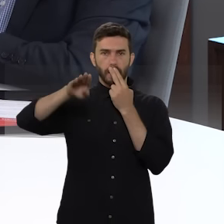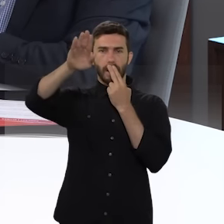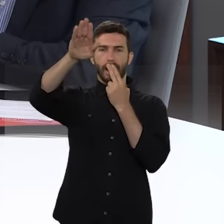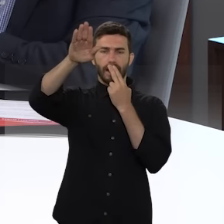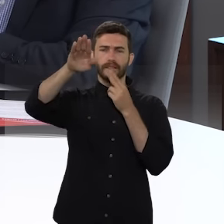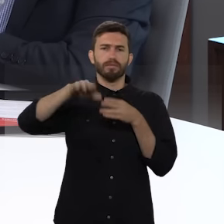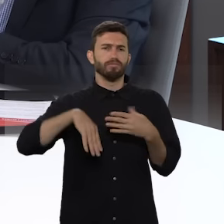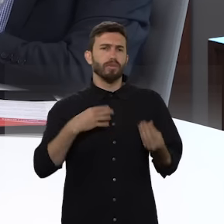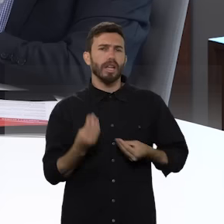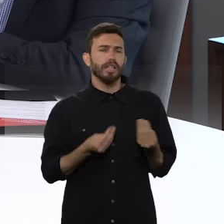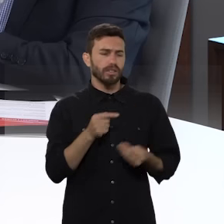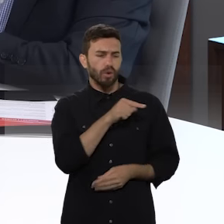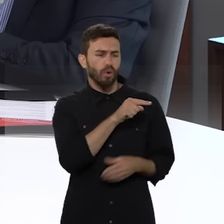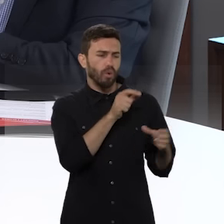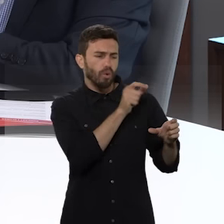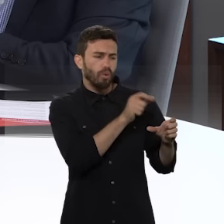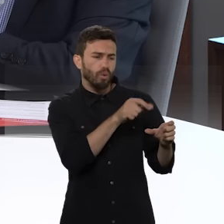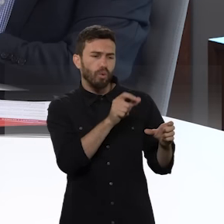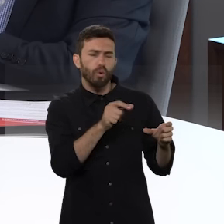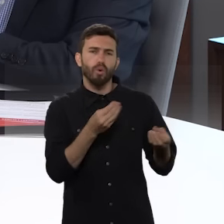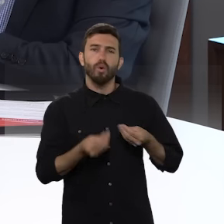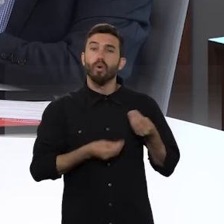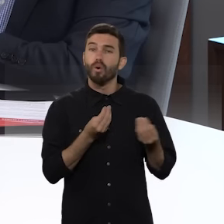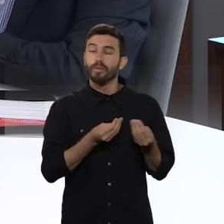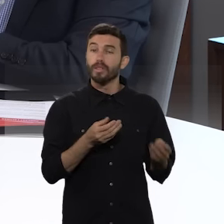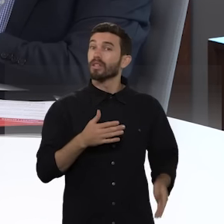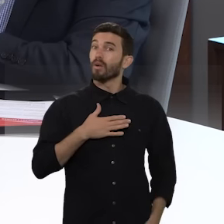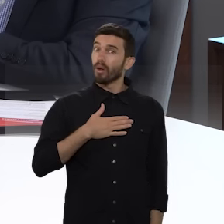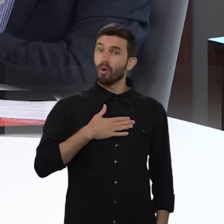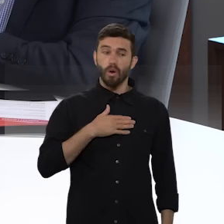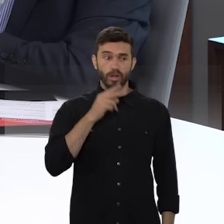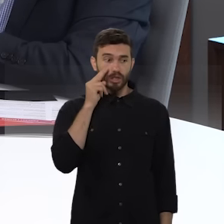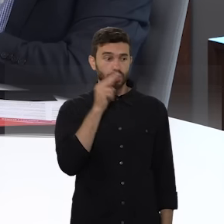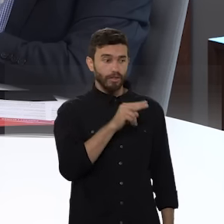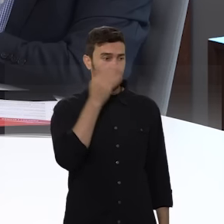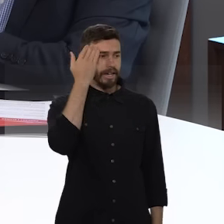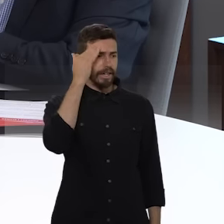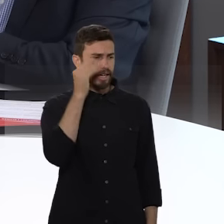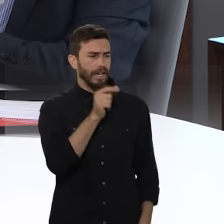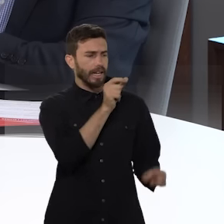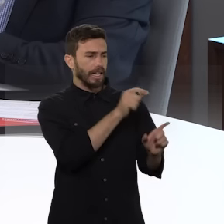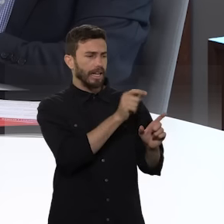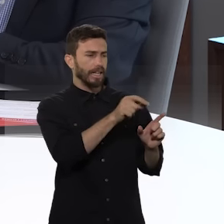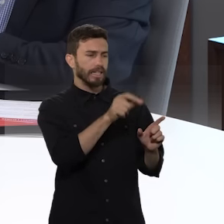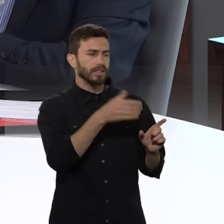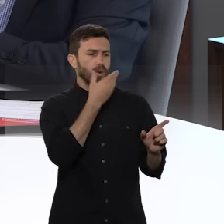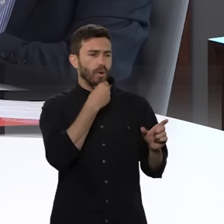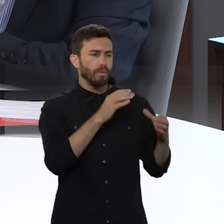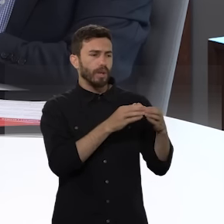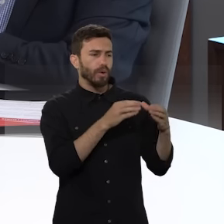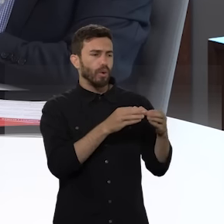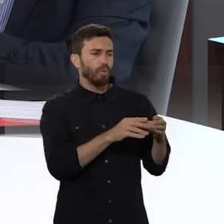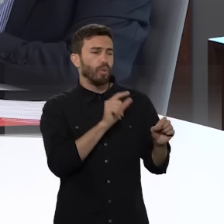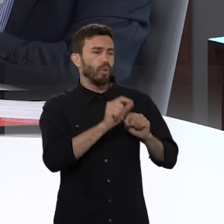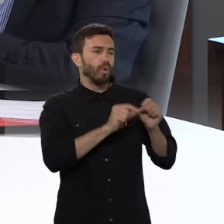tipo de estudo que eu gosto de fazer, além de música que eu sou um pouco apaixonado por música,